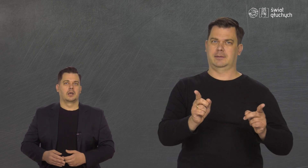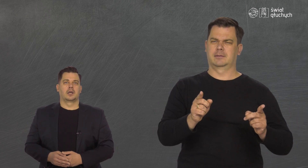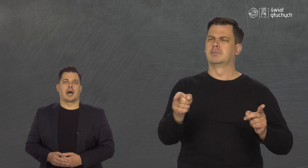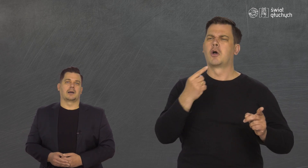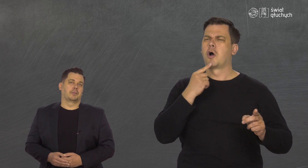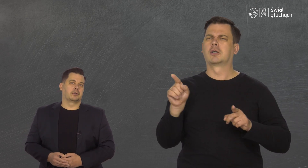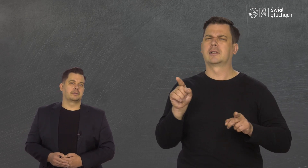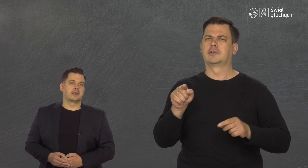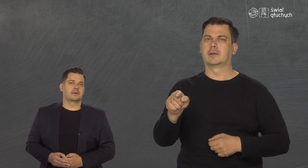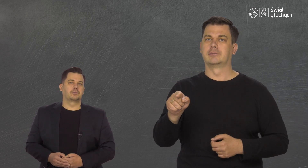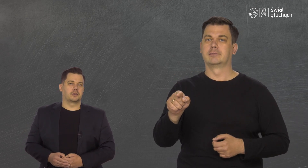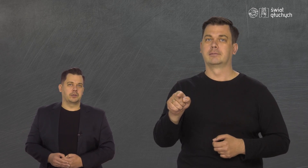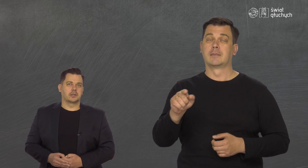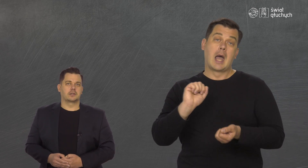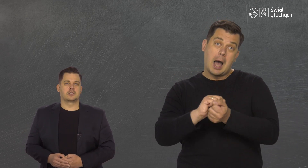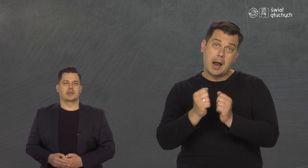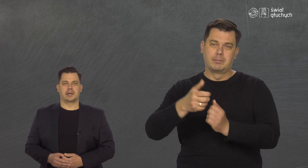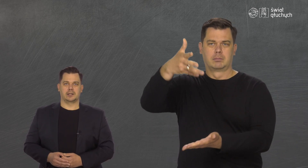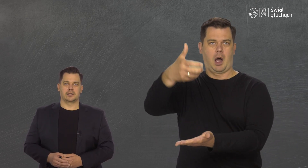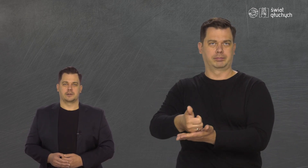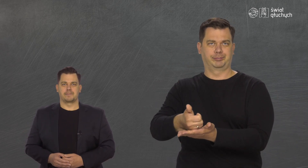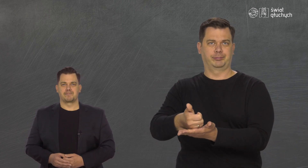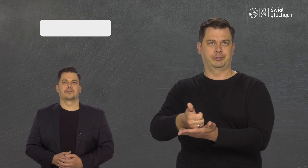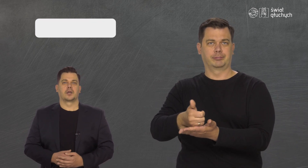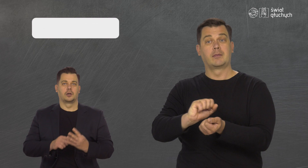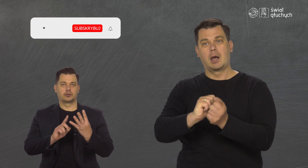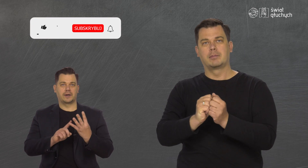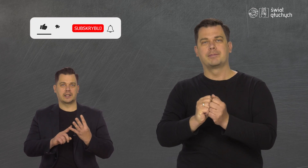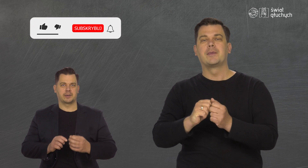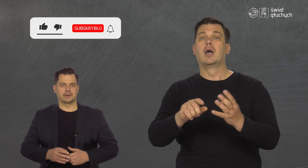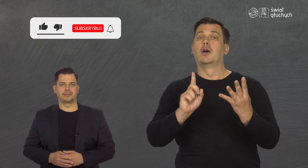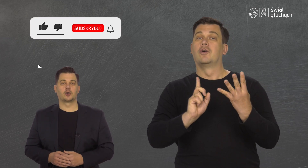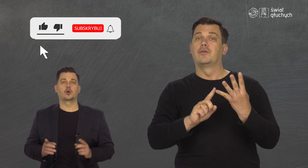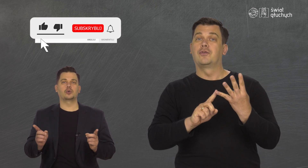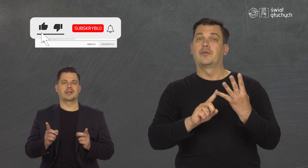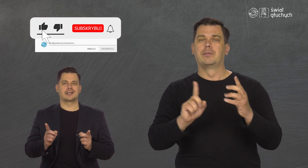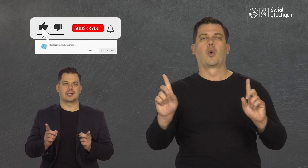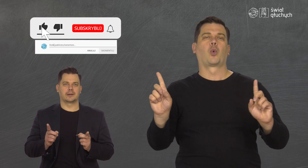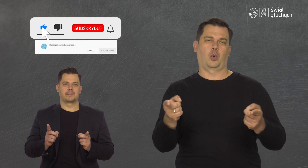albo ponownie w przypisie czy też na marginesie. Czwarta sprawa: krótkie zdania.